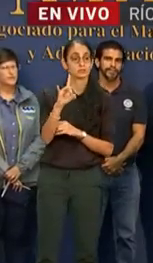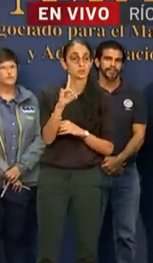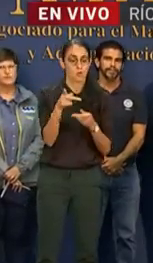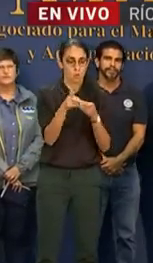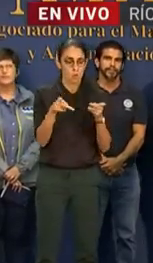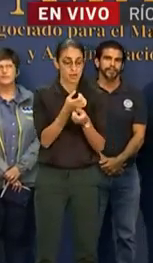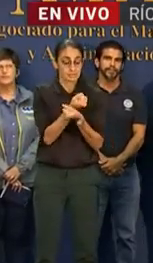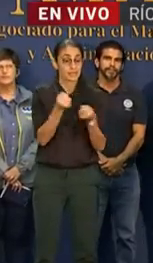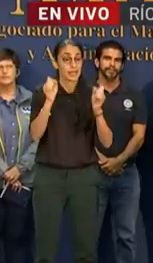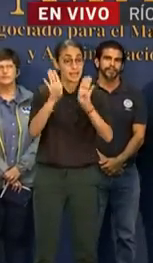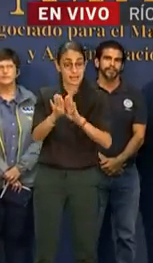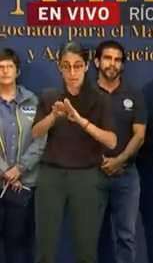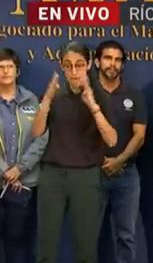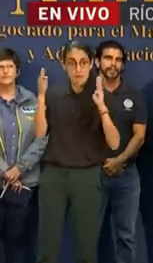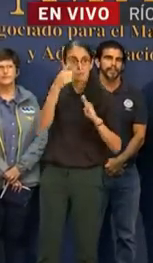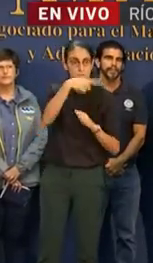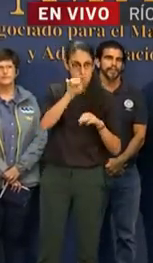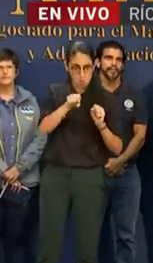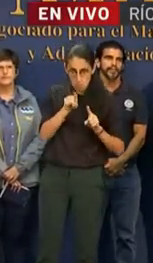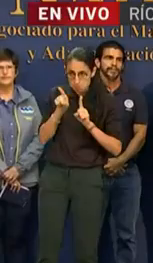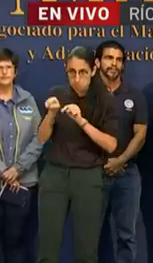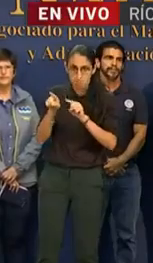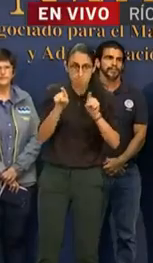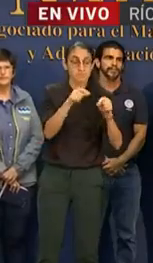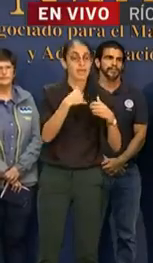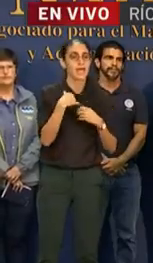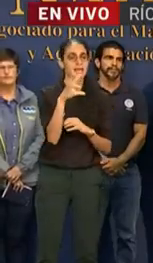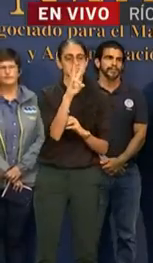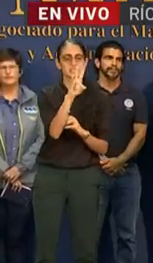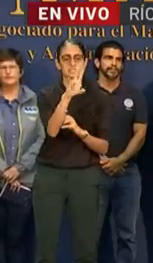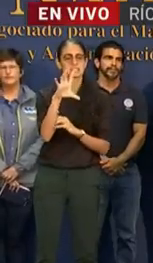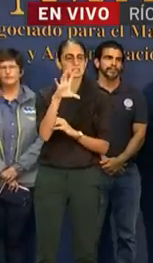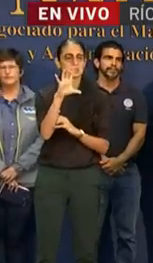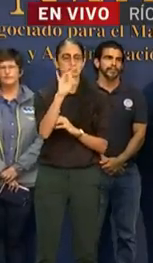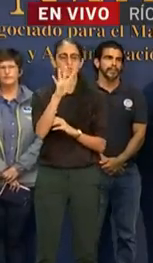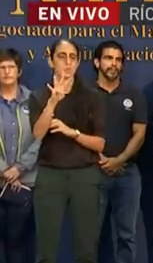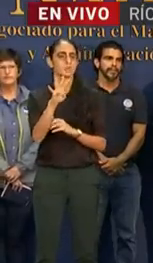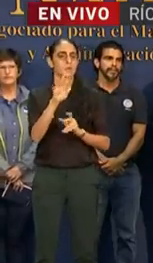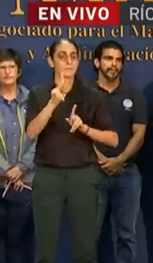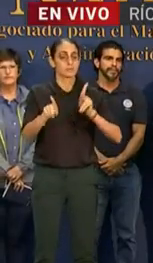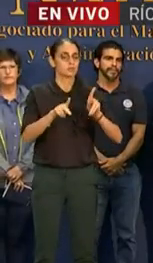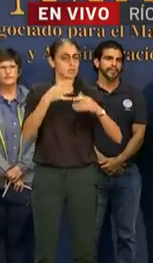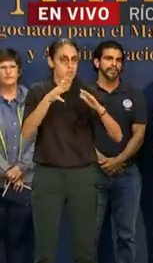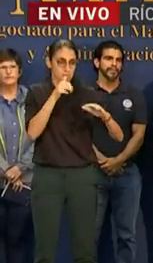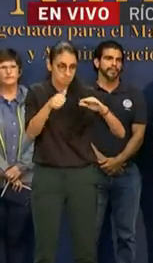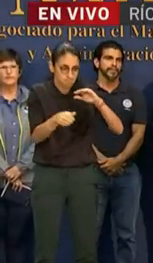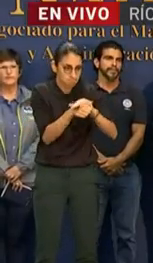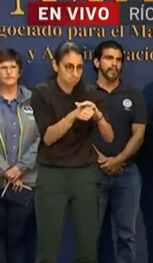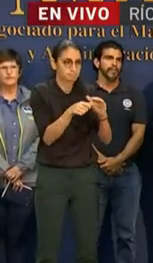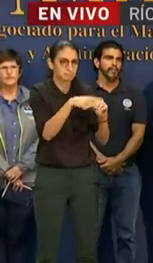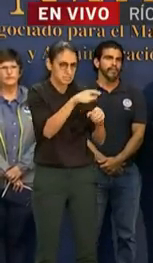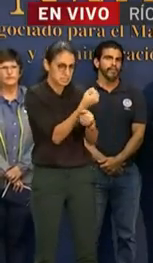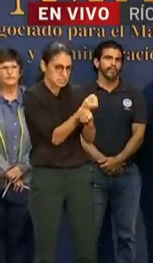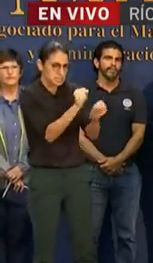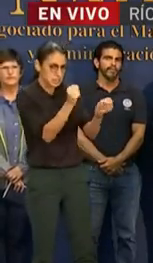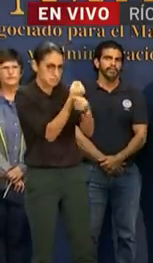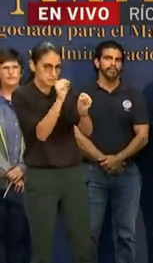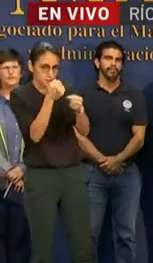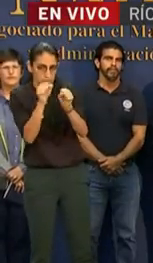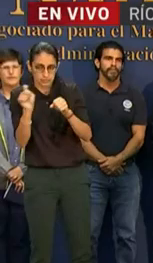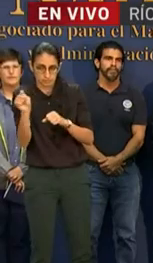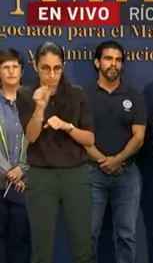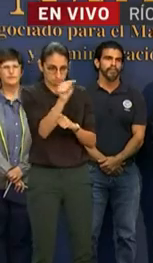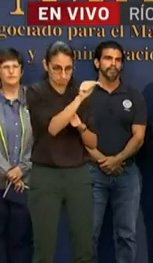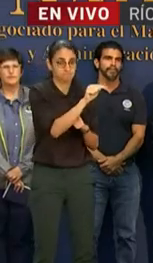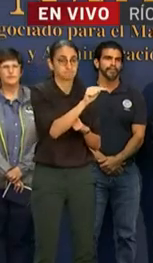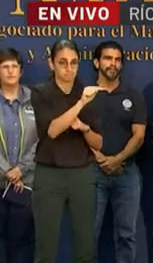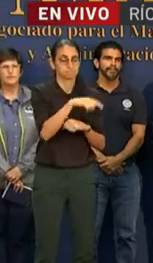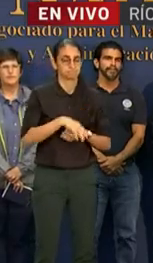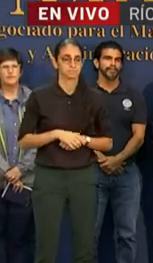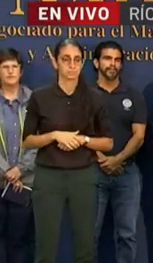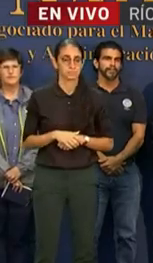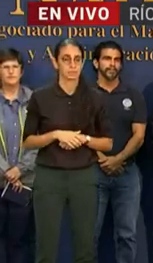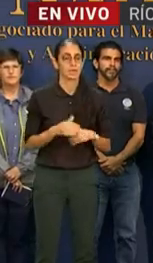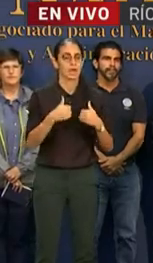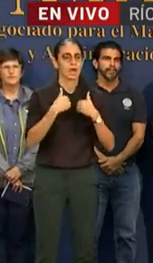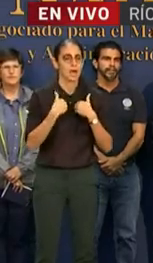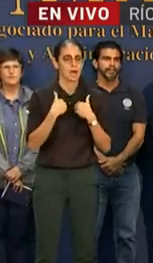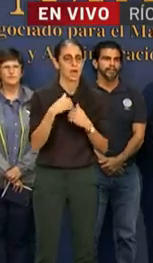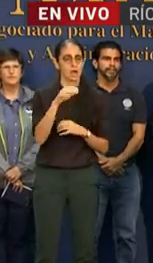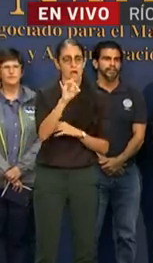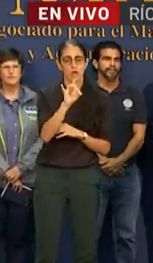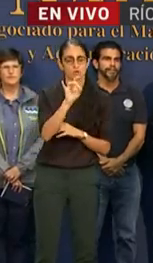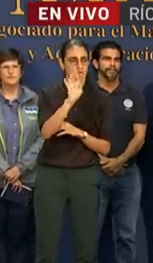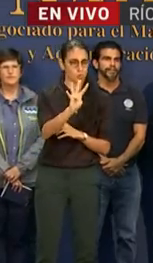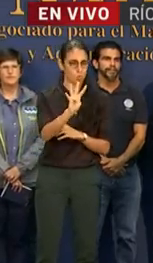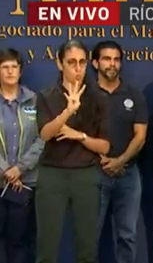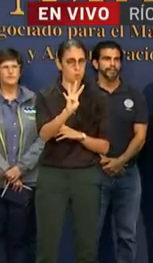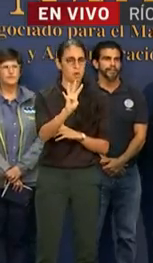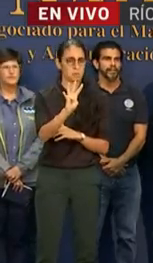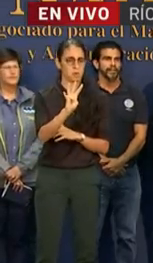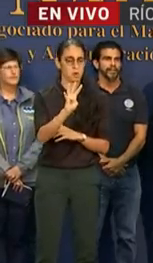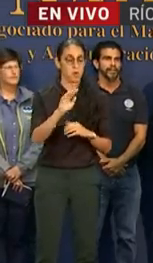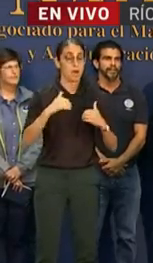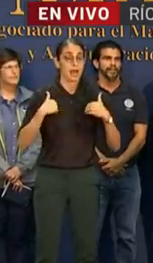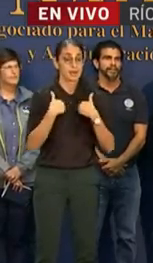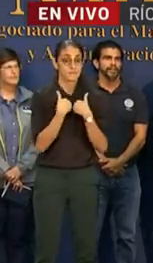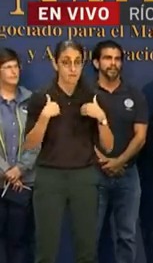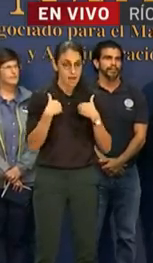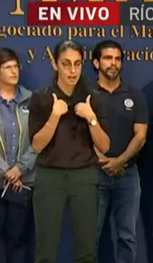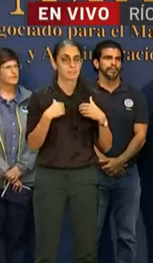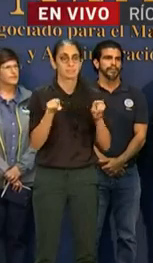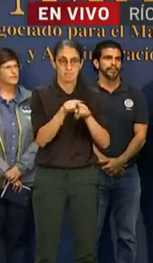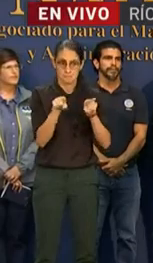EN TÉRMINOS DE AGENCIAS